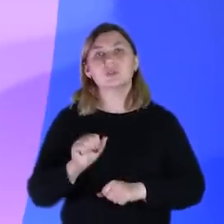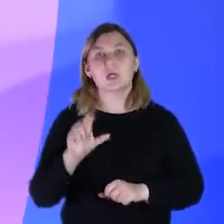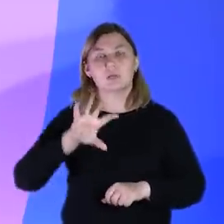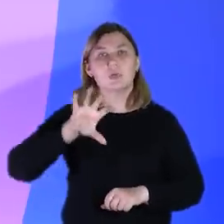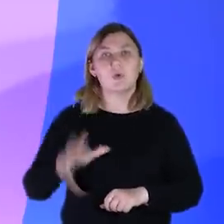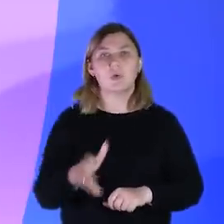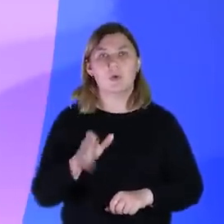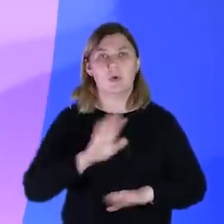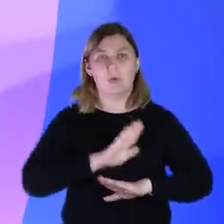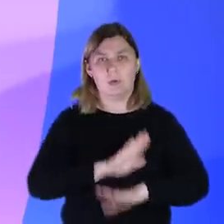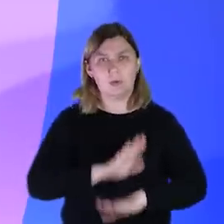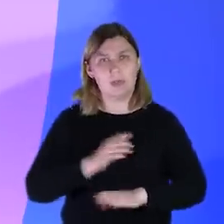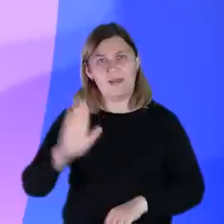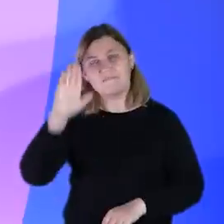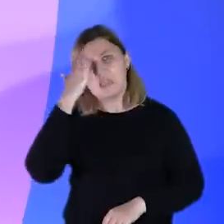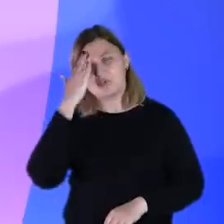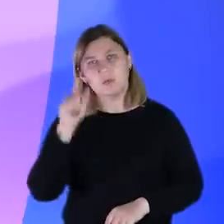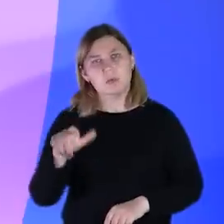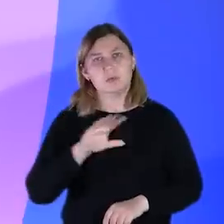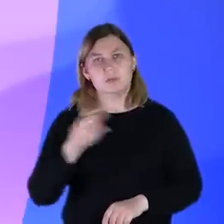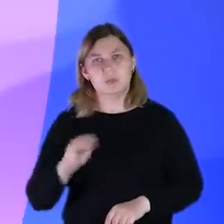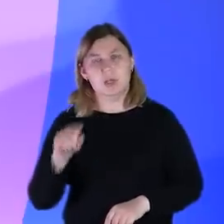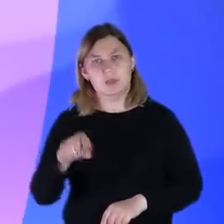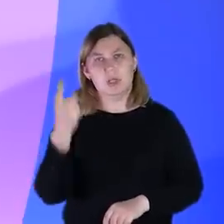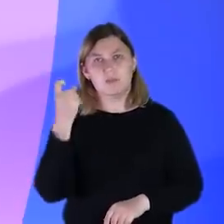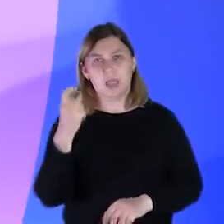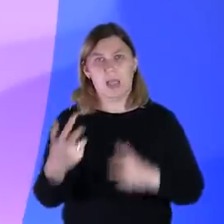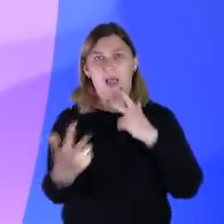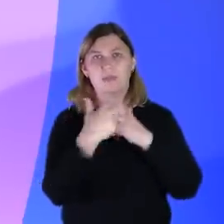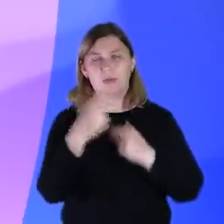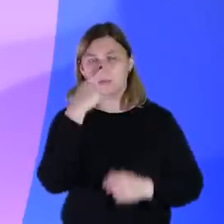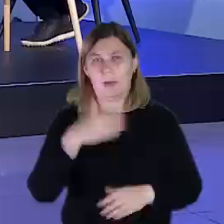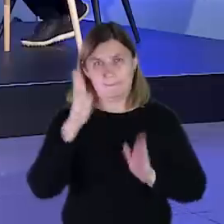Korpusu Ochrony Pogranicza wiedziały, że ten moment agresji sowieckiej nastąpi.